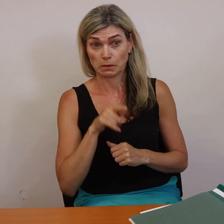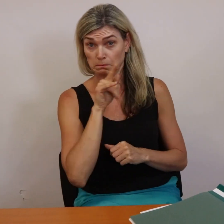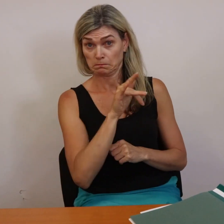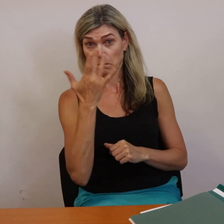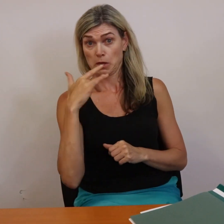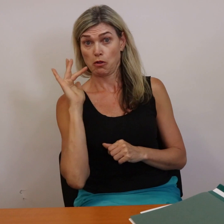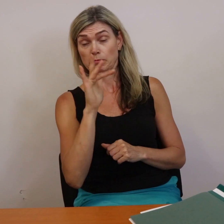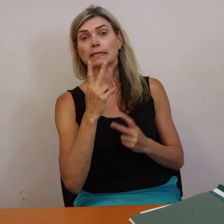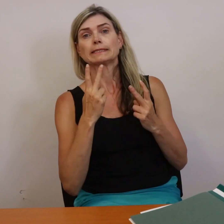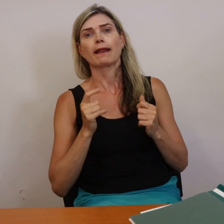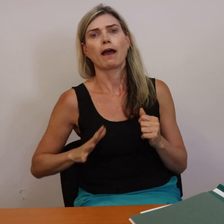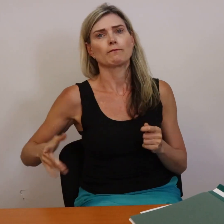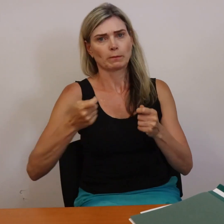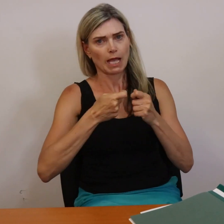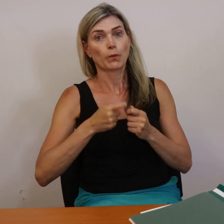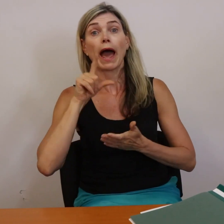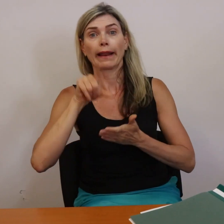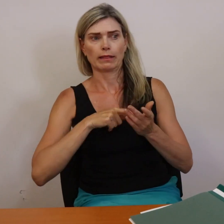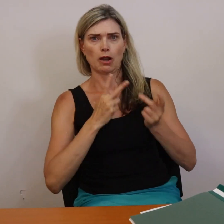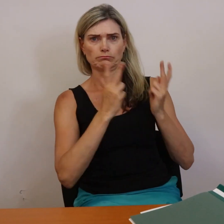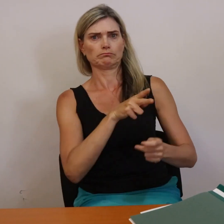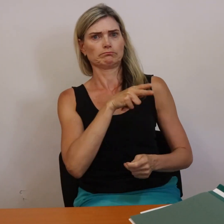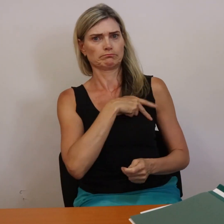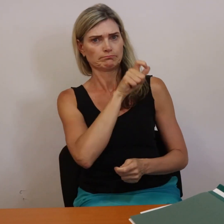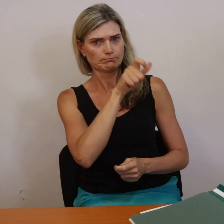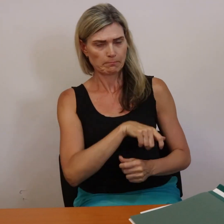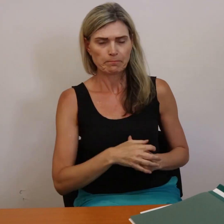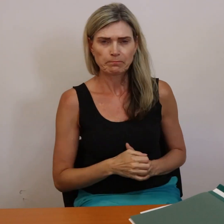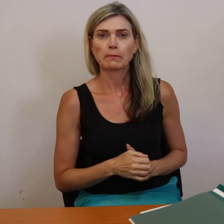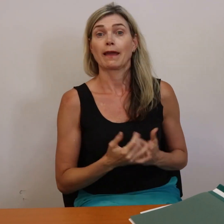Získal také Cenu evropské unie za litaraturu.